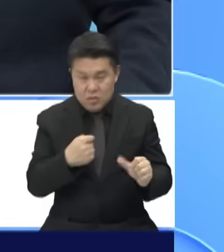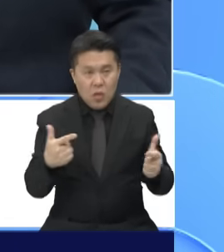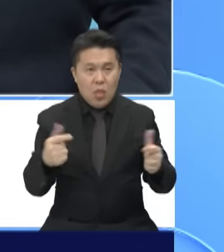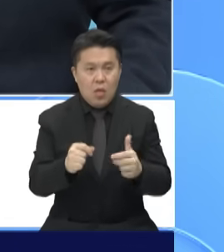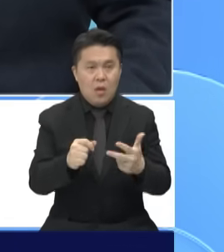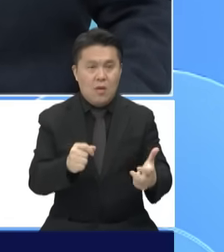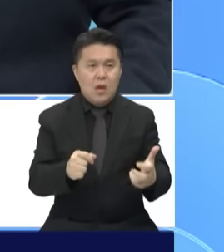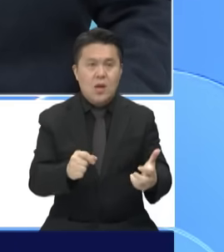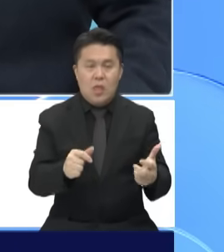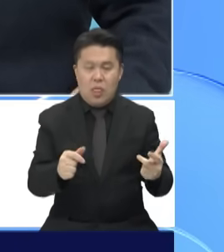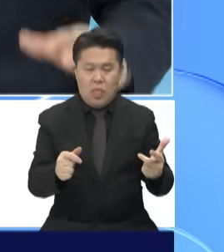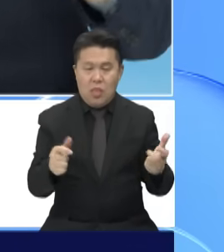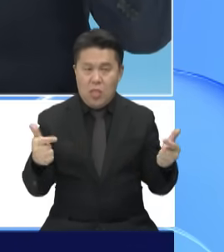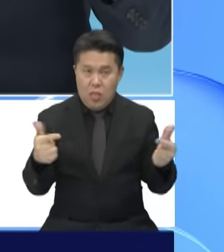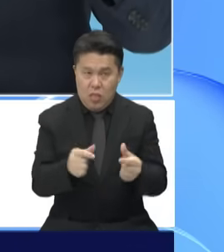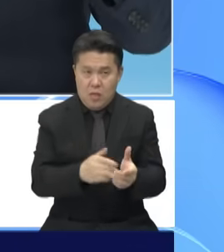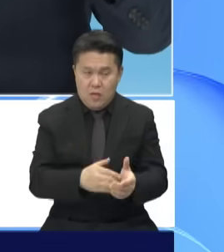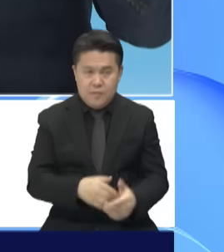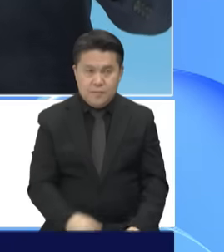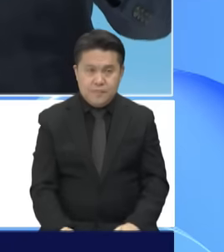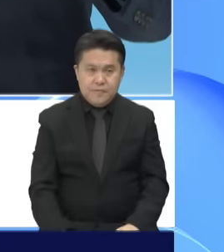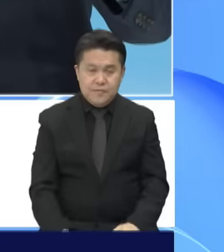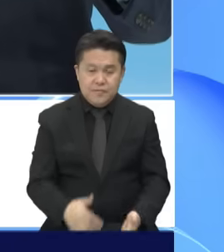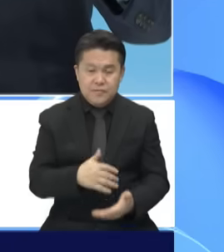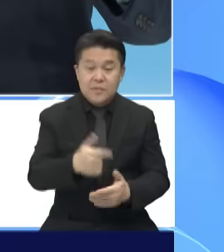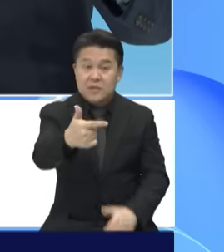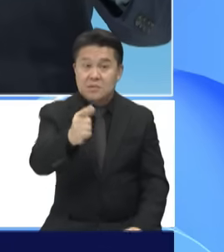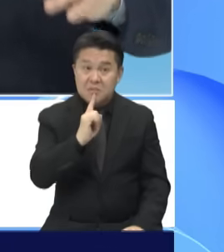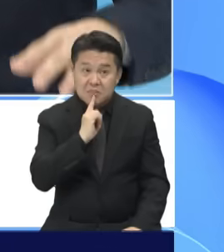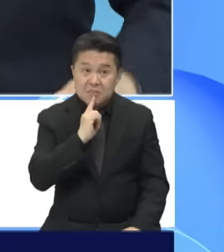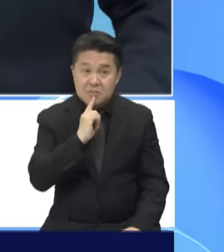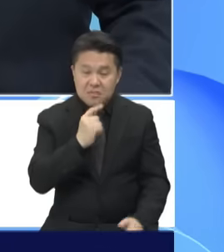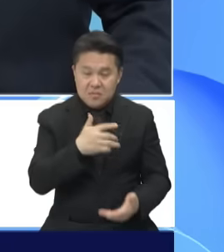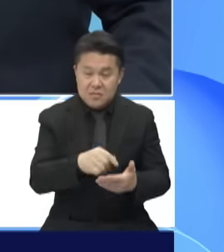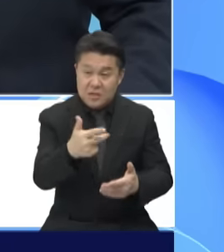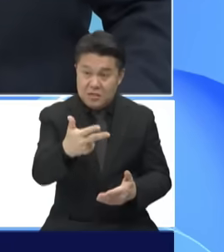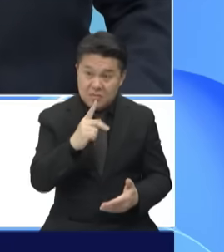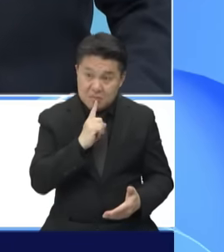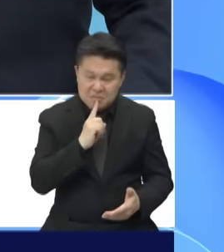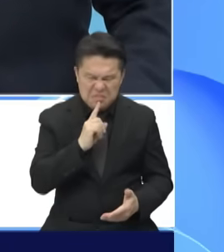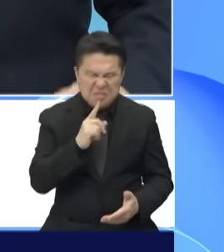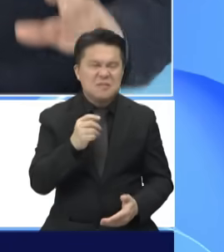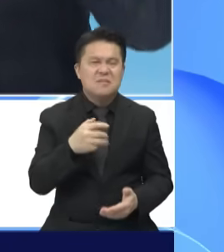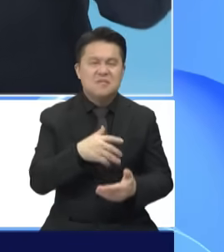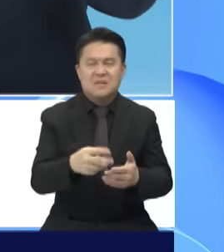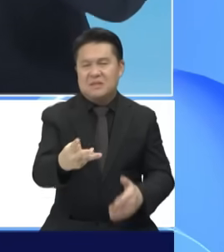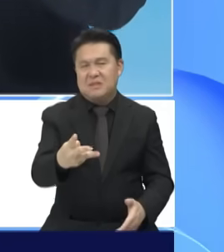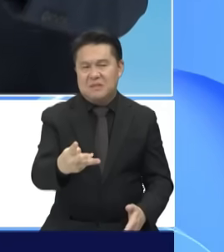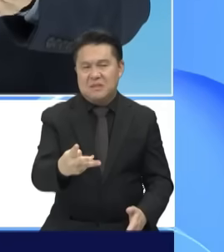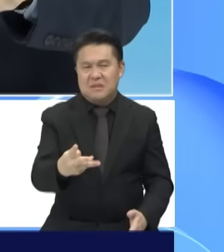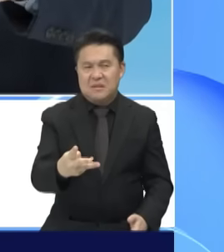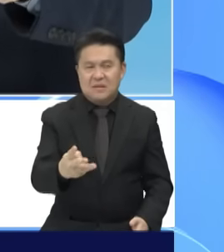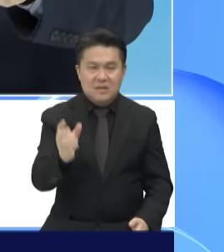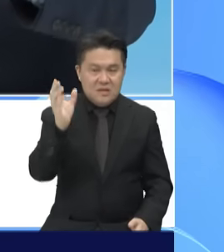낮아졌고 6번 할 거야, 7번 할 거야도 한 3번, 4번 이렇게 기대감이 바뀌면서 다시